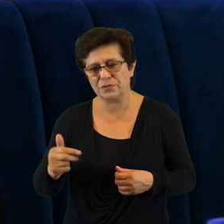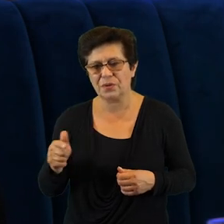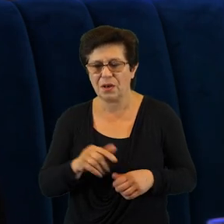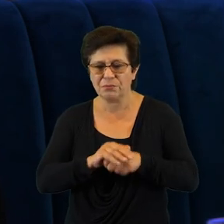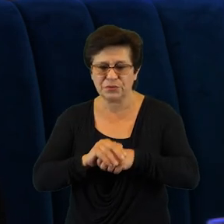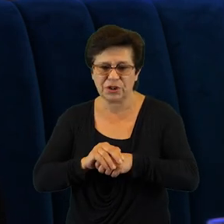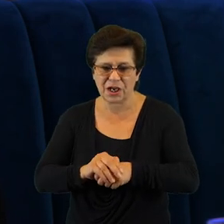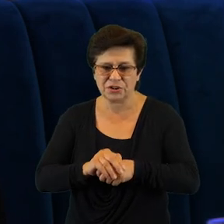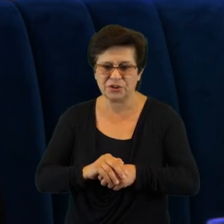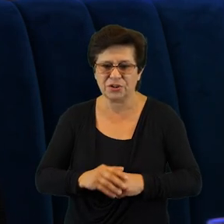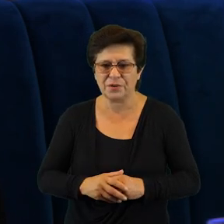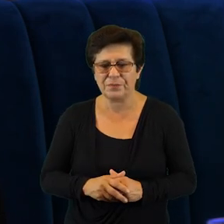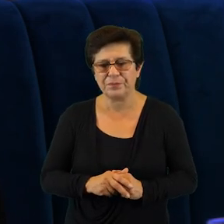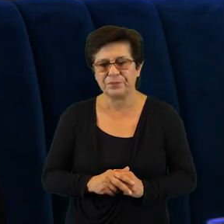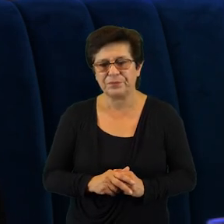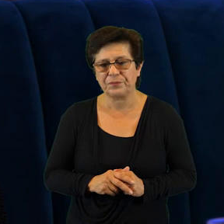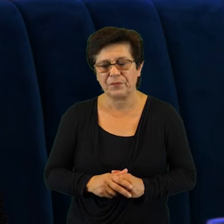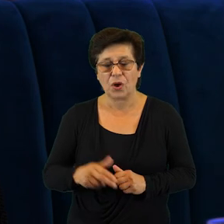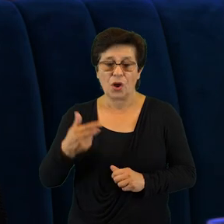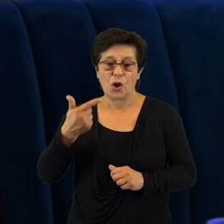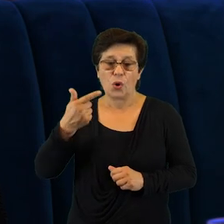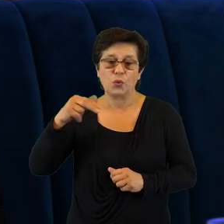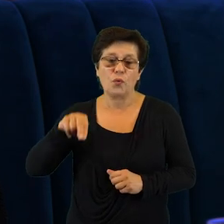że Tuwim miał uporządkowane życie rodzinne,